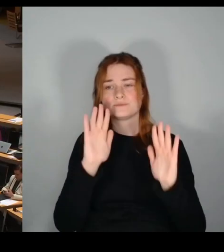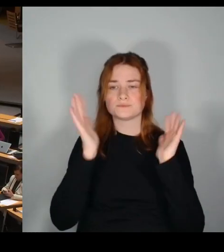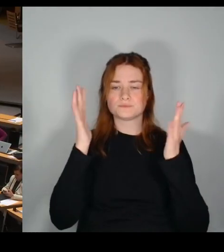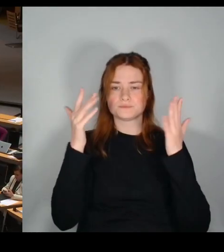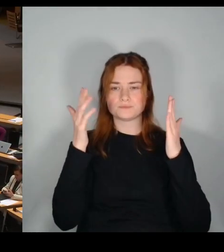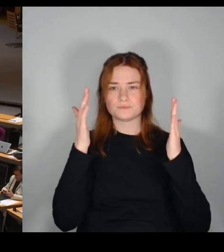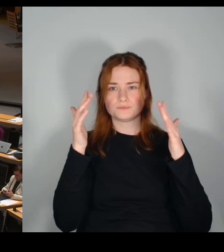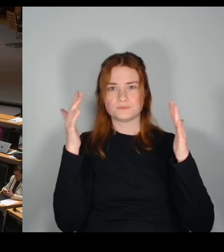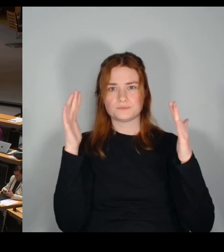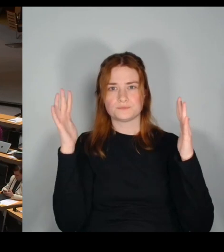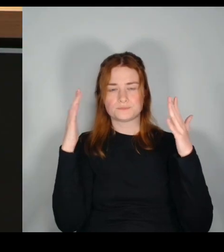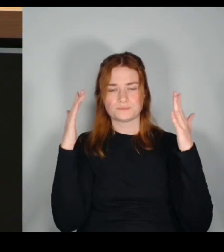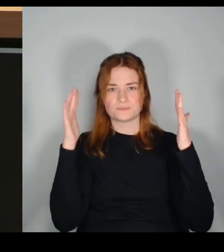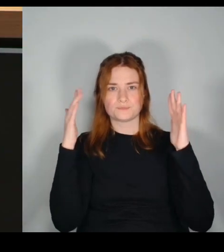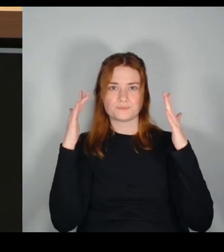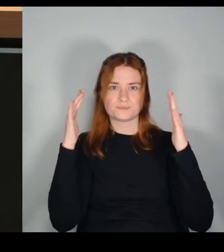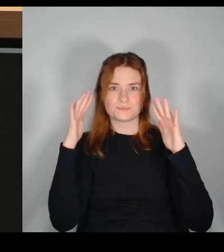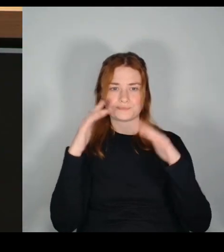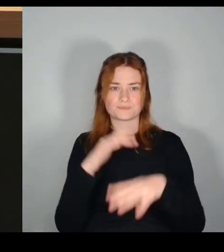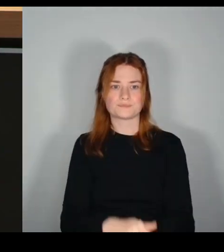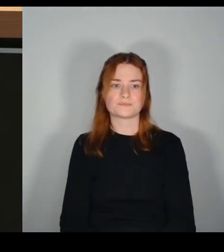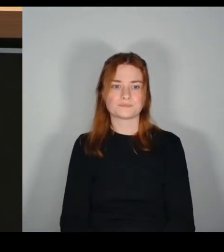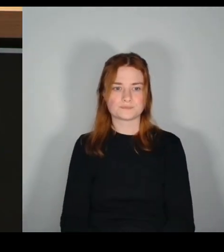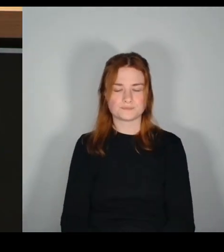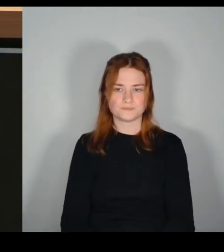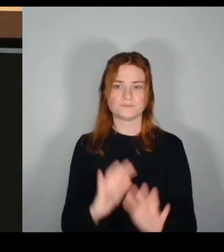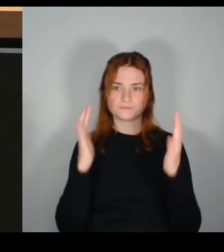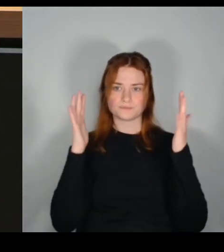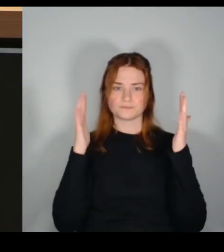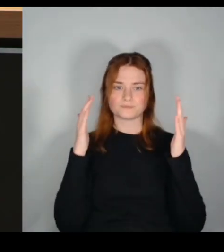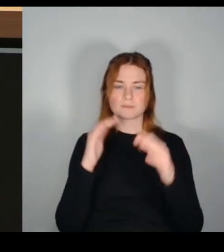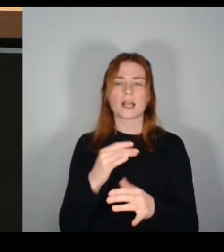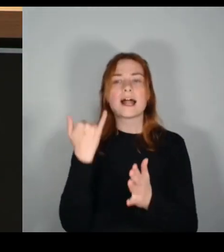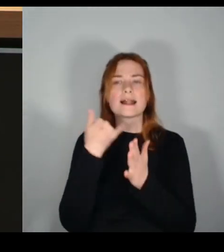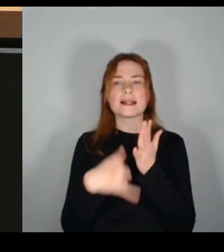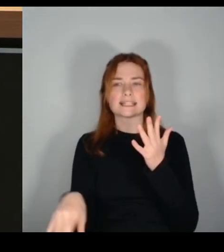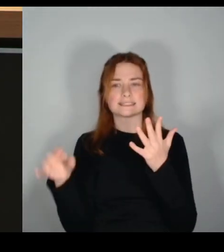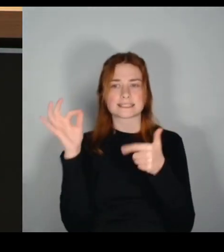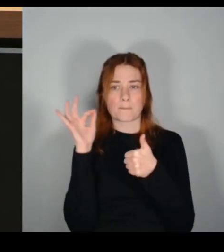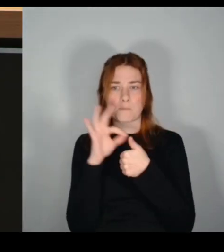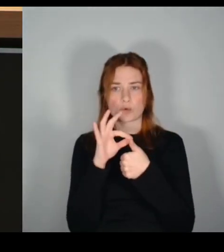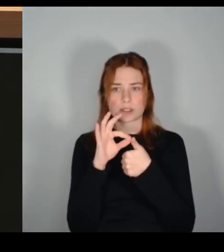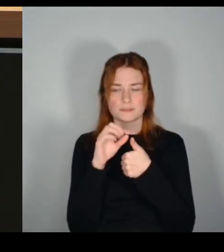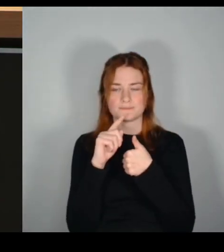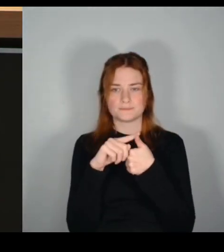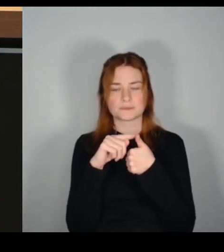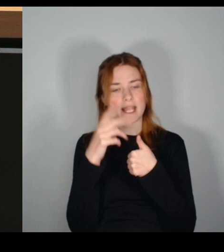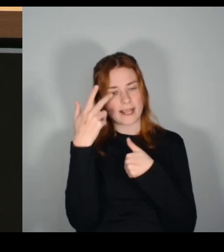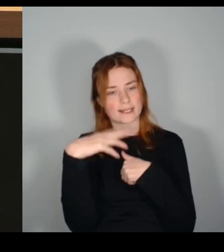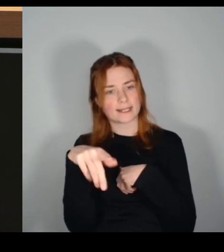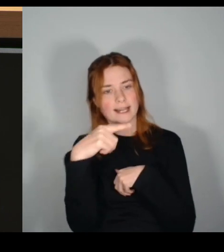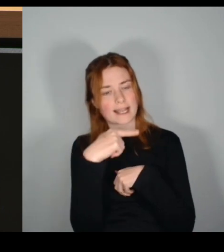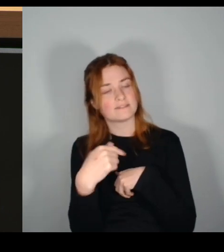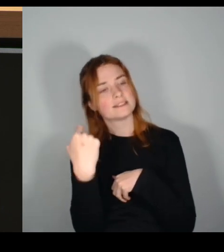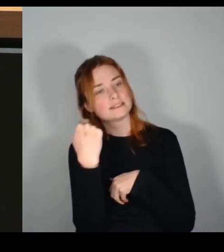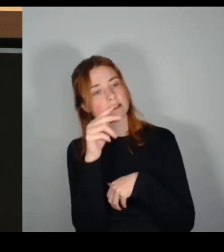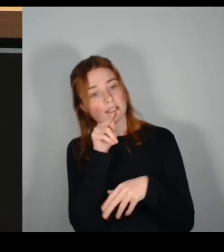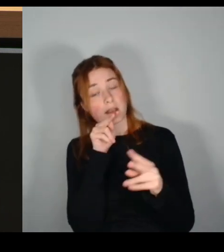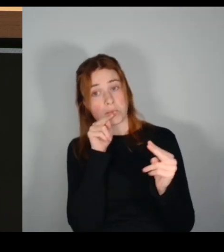Und noch ein letzter Punkt, lieber Herr Graf, wenn man. Wenn man sich reflexhaft über Hausbesetzer aufregt, sollte man sich vorher auch erkundigen. Die zahlen dort nämlich